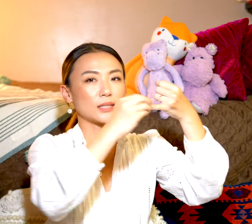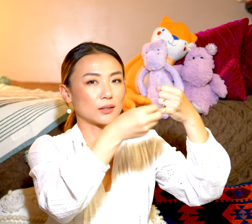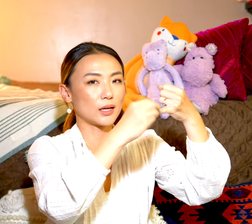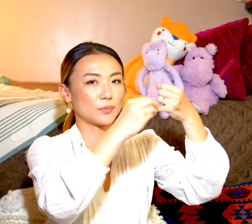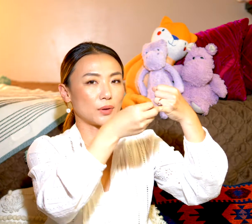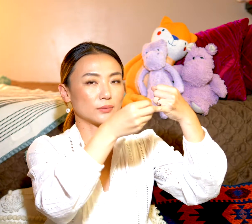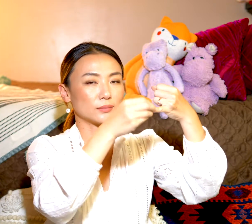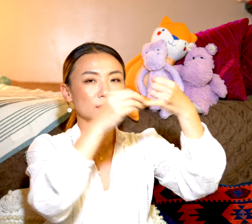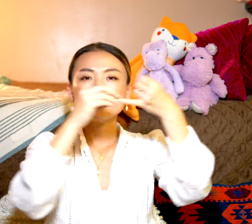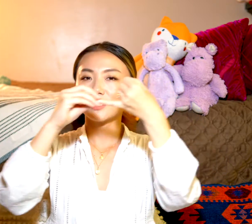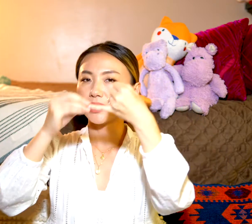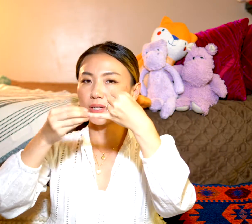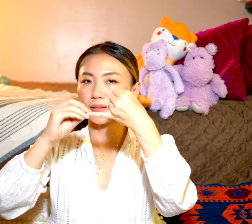さくらんぼ Cherry